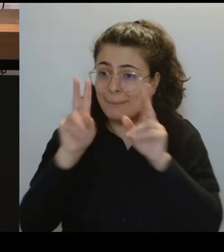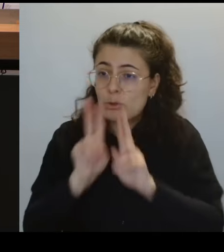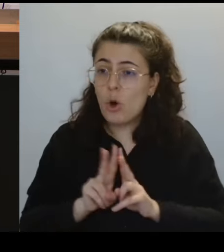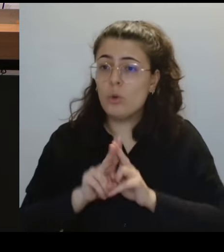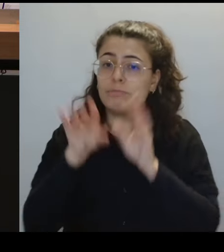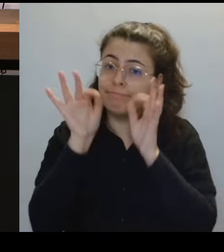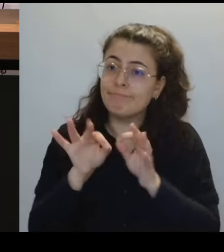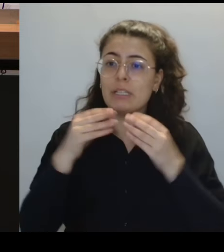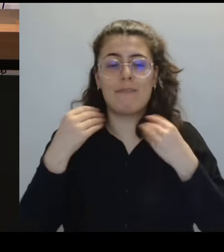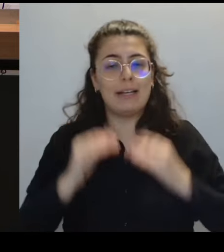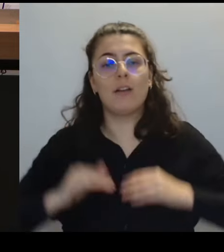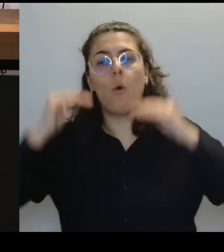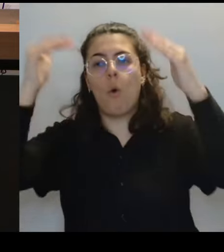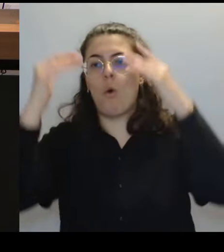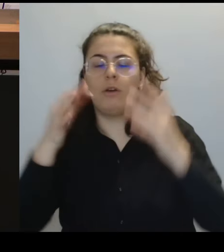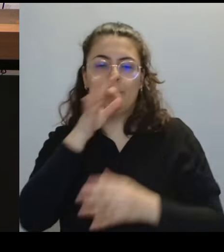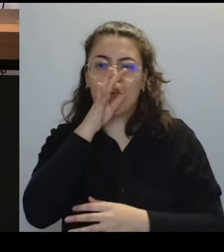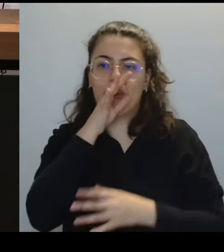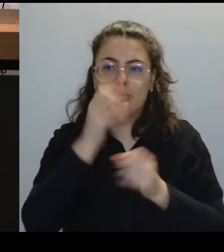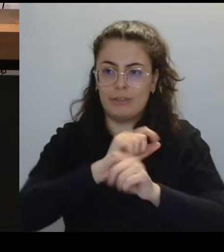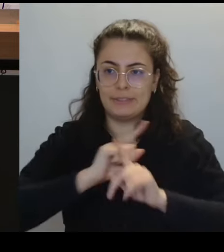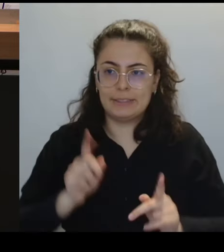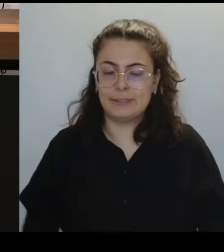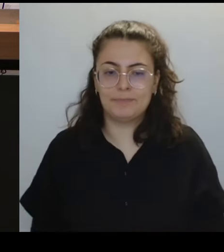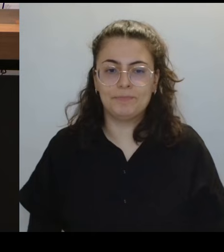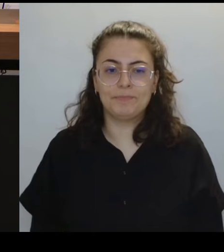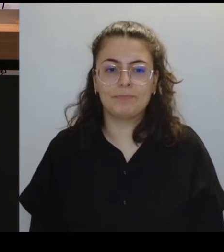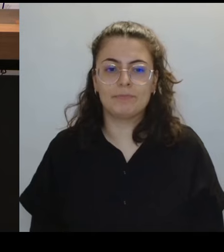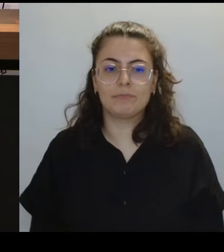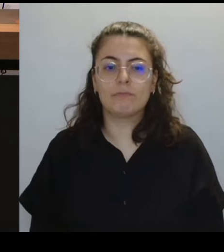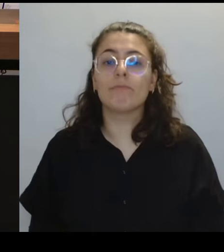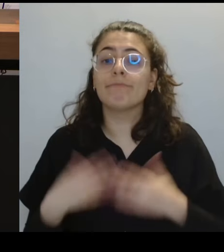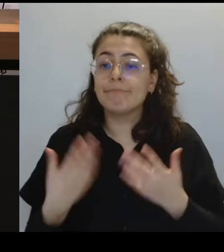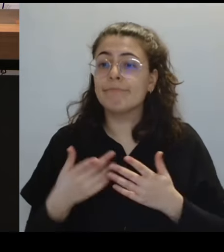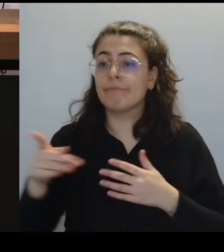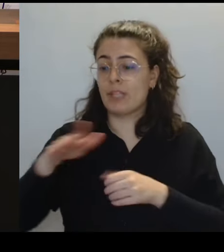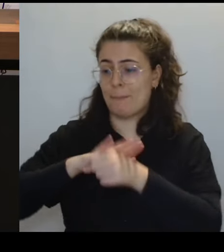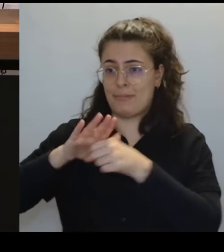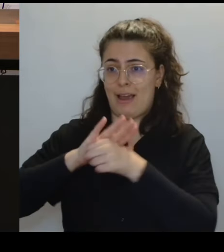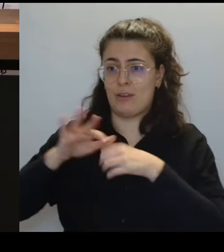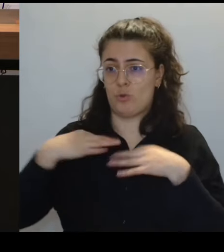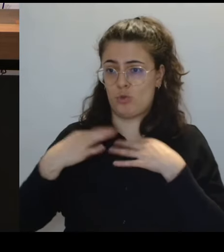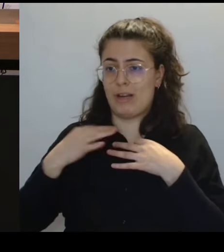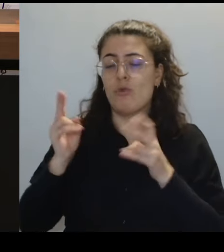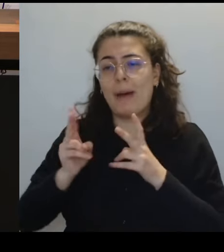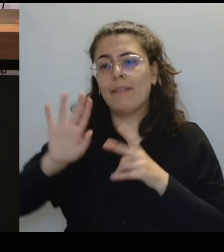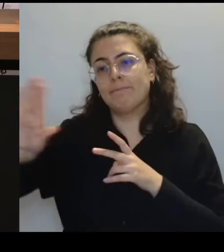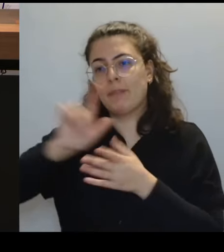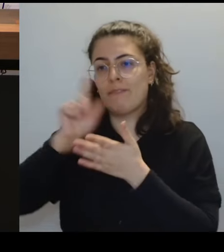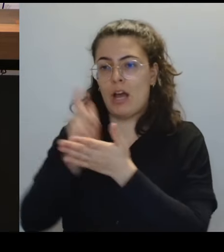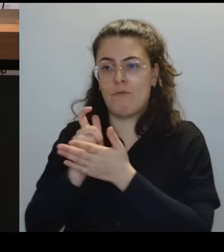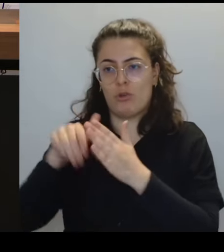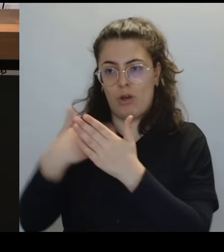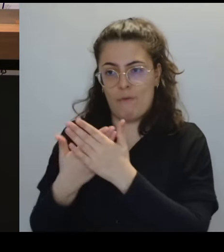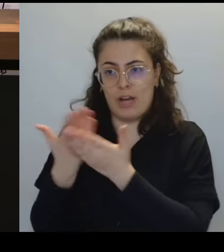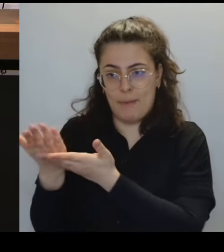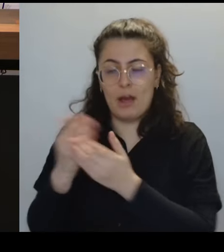Zwar liegt diese Aufgabe federführend im Bereich Gesundheit, aber ich möchte hier insbesondere die CDU adressieren, die ihre Verantwortung